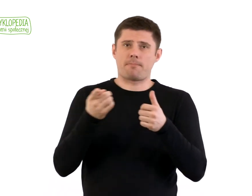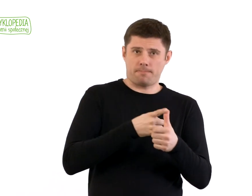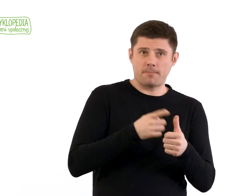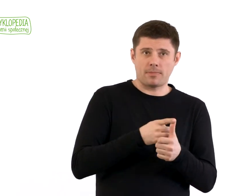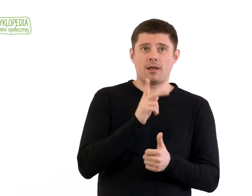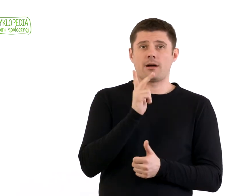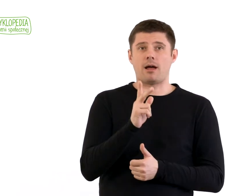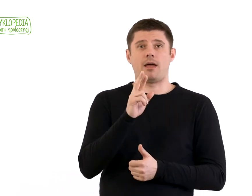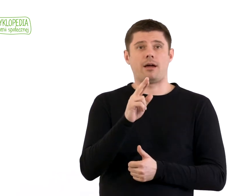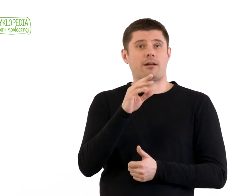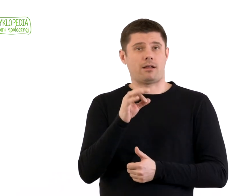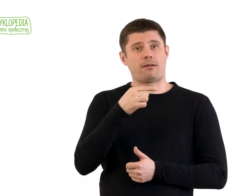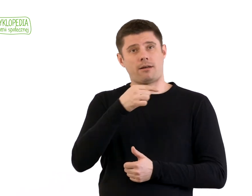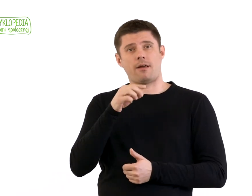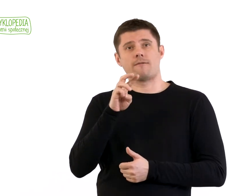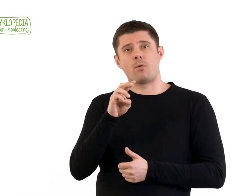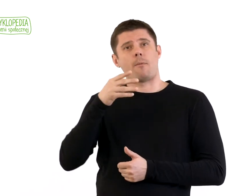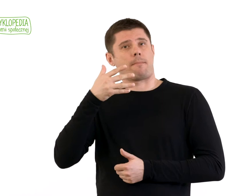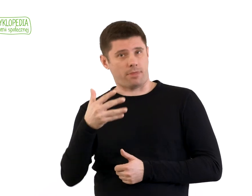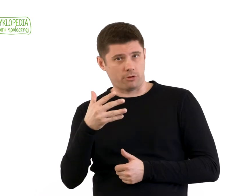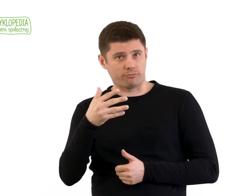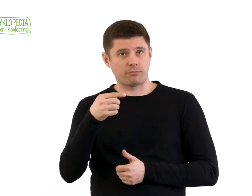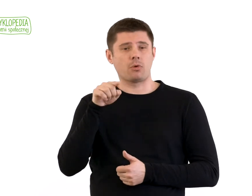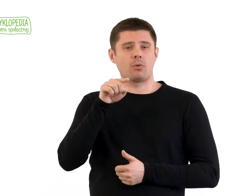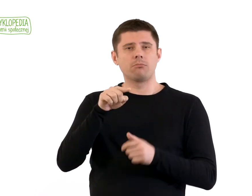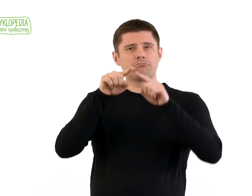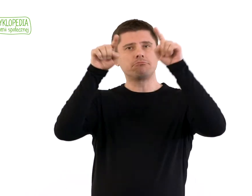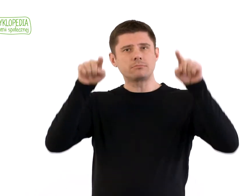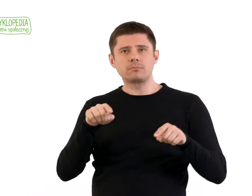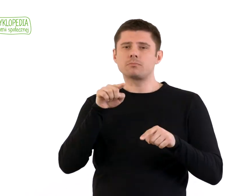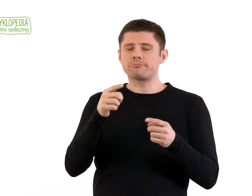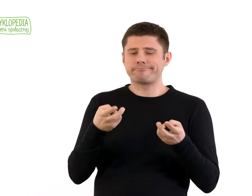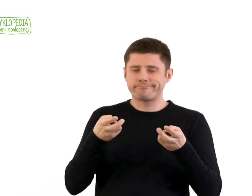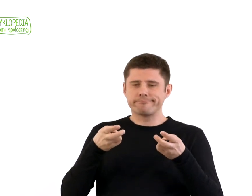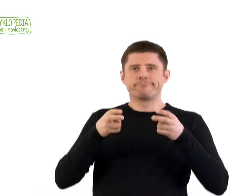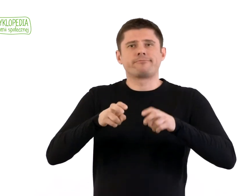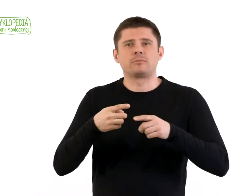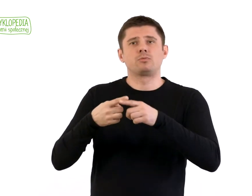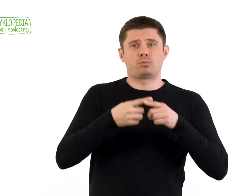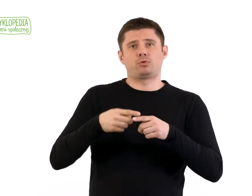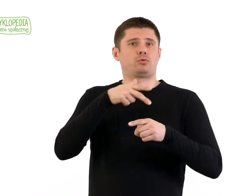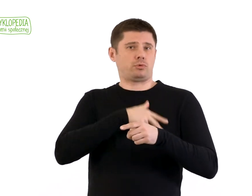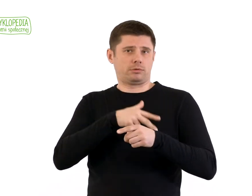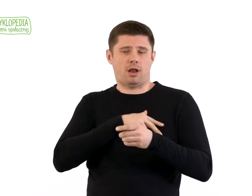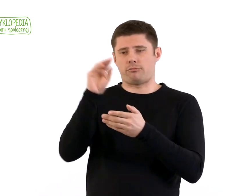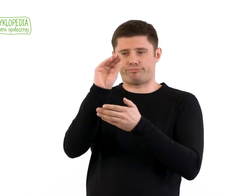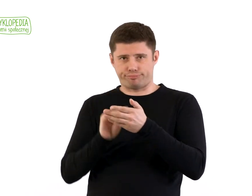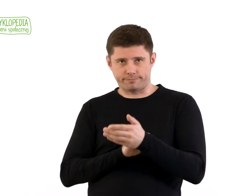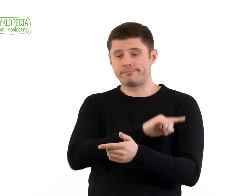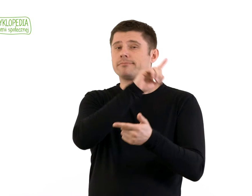KRS-W5 – rejestracja powołanej spółdzielni socjalnej;